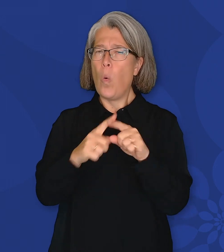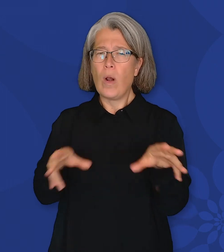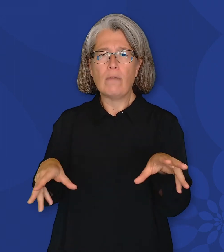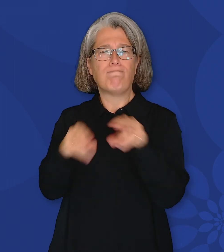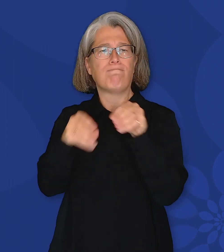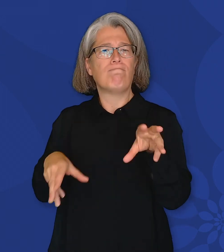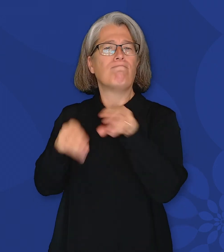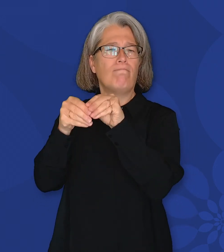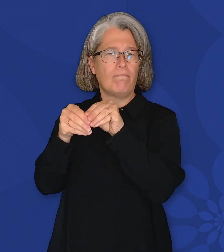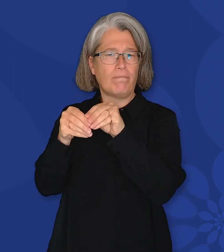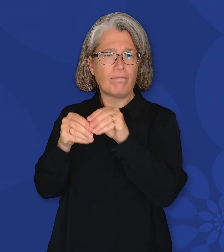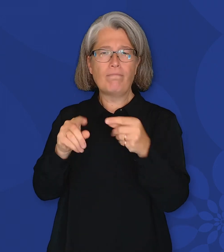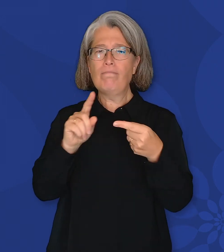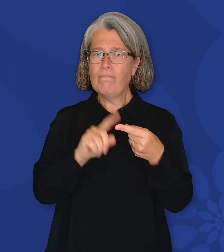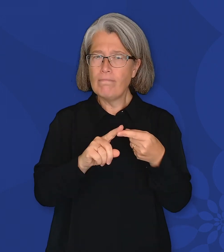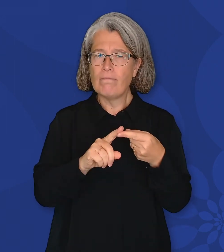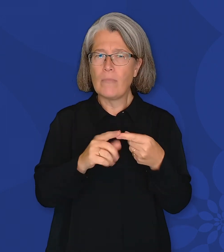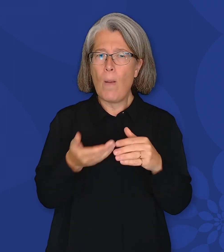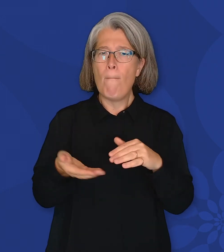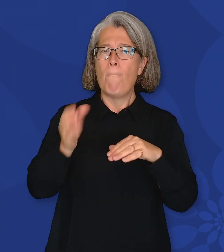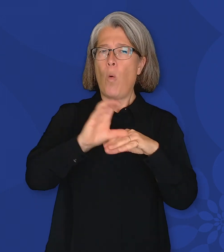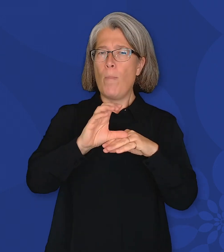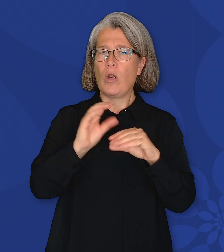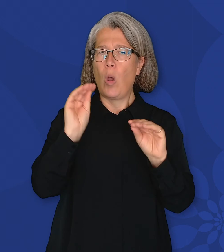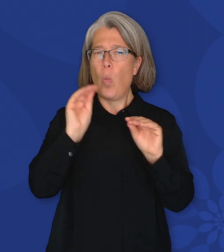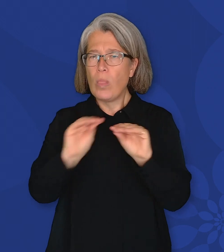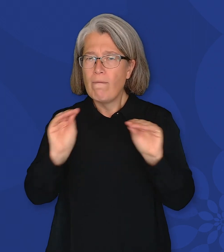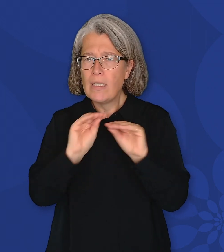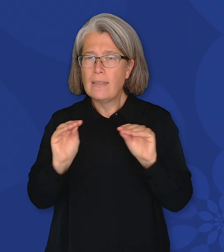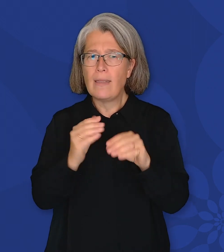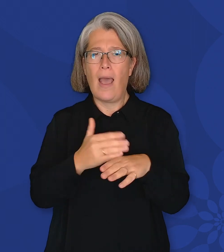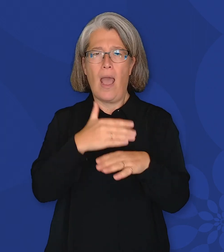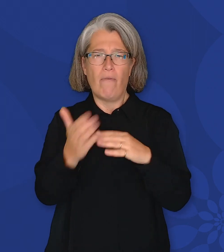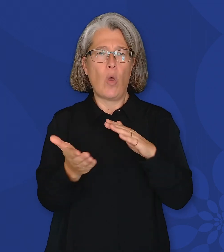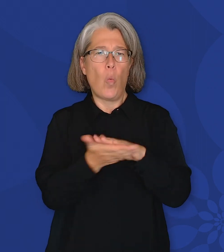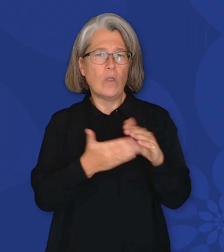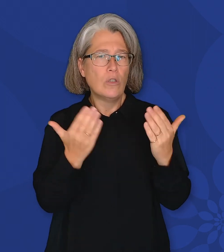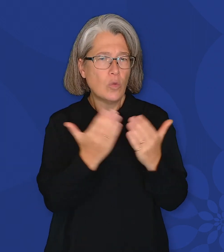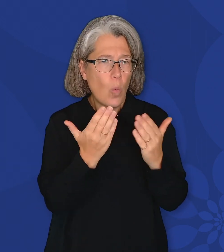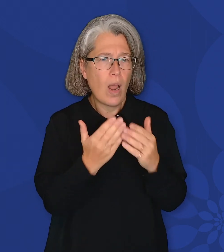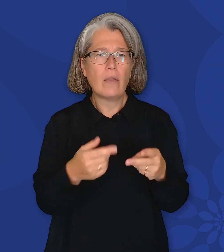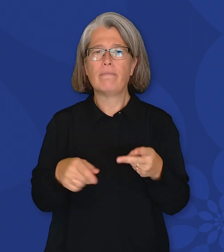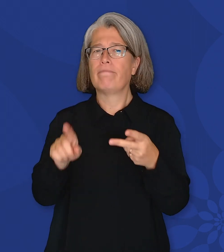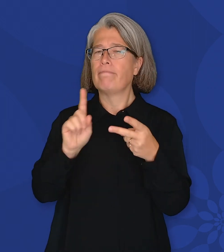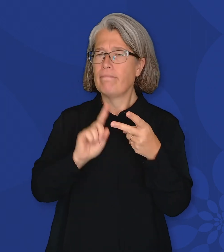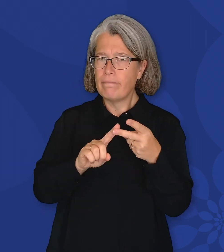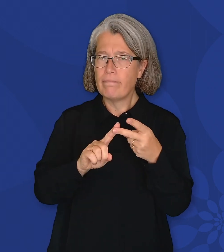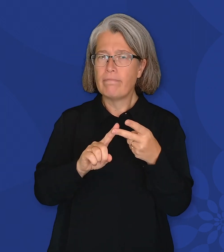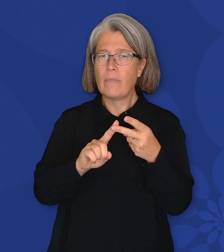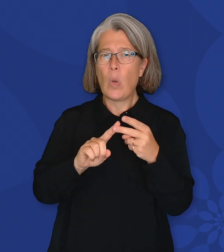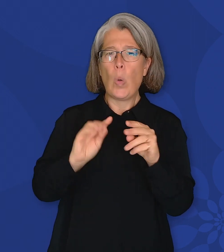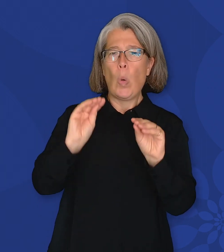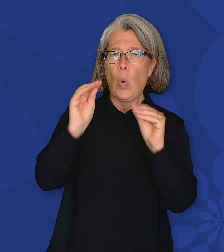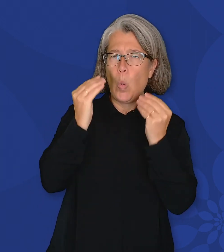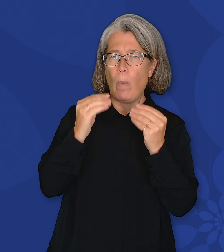påbyggnadsundervisning efter den grundläggande utbildningen, utbildning som -